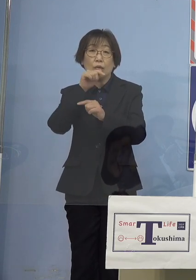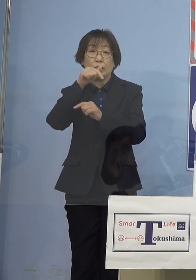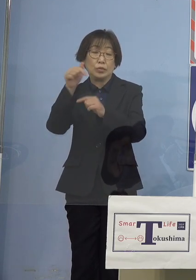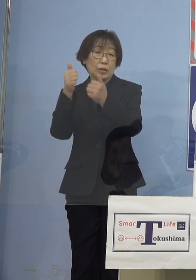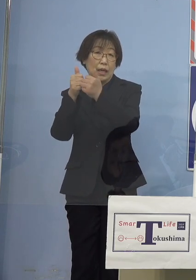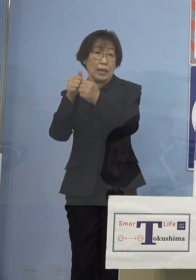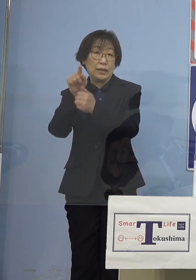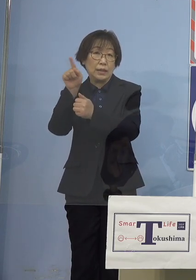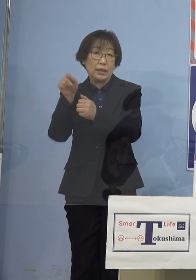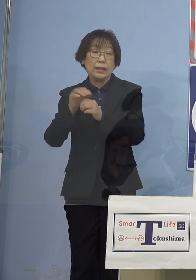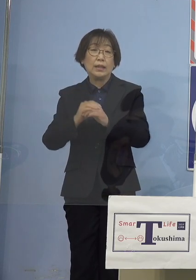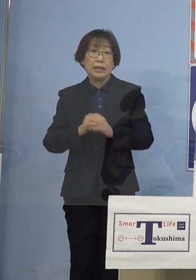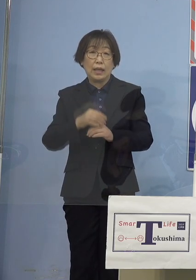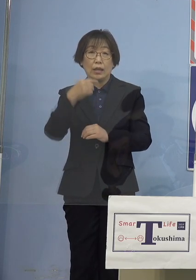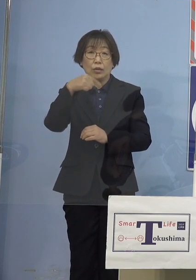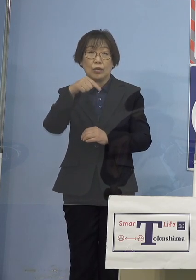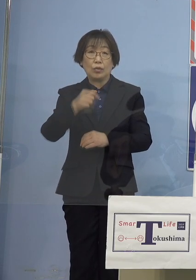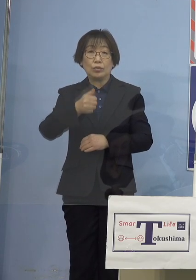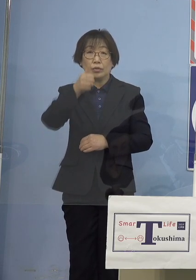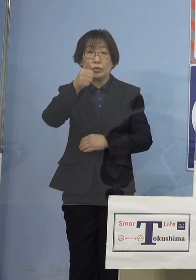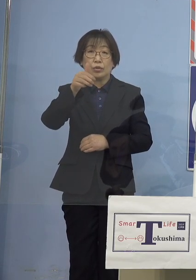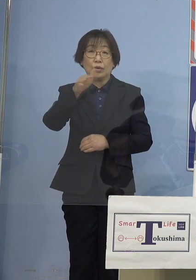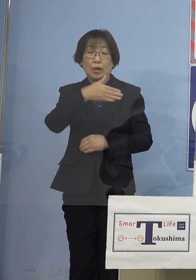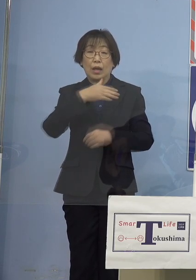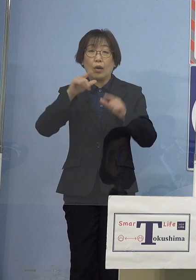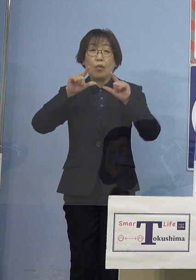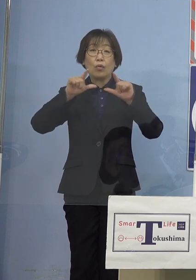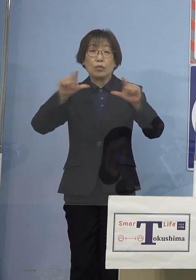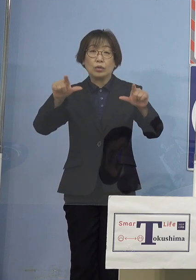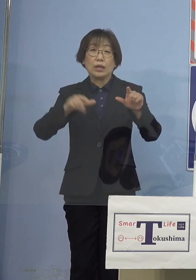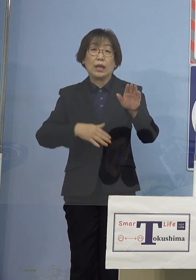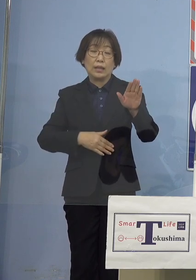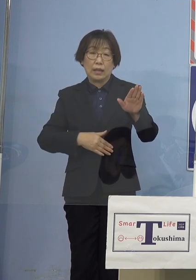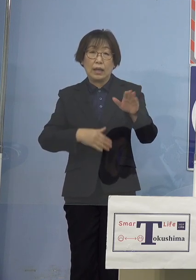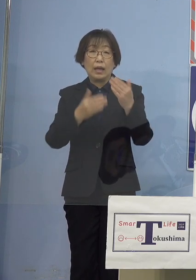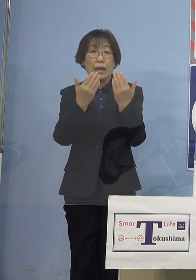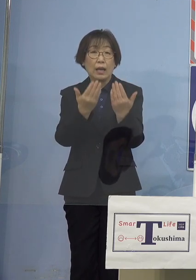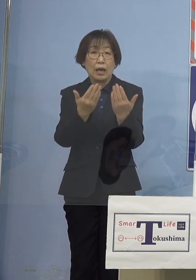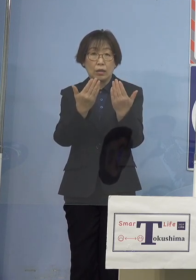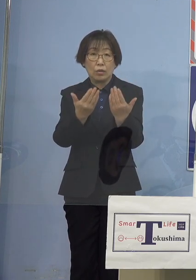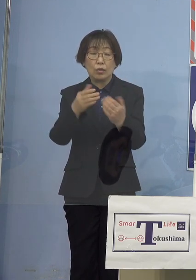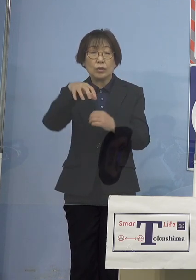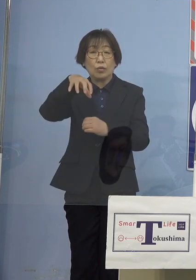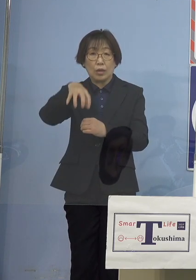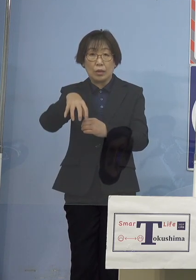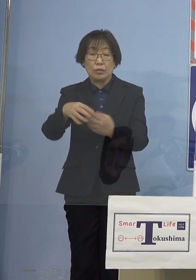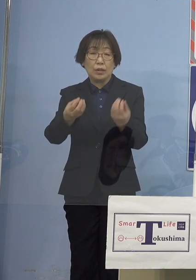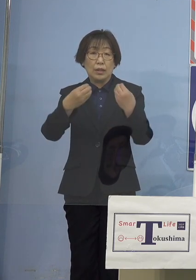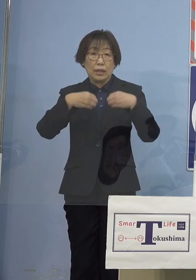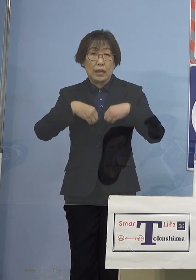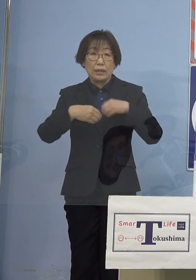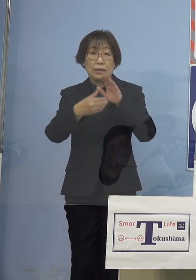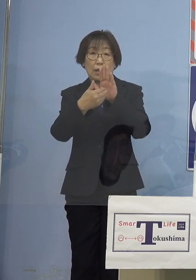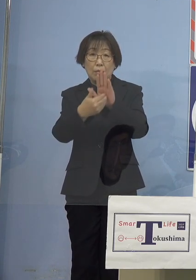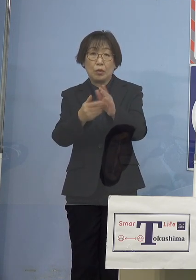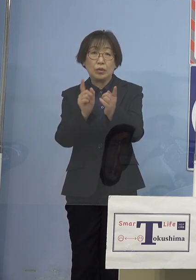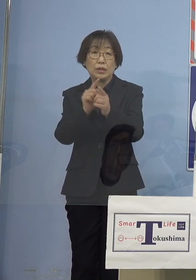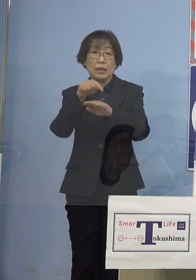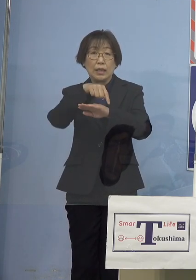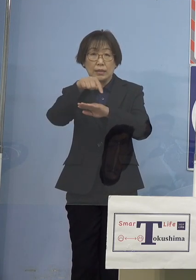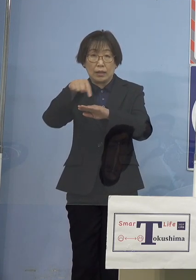教育長の方から報告がありました 学校における感染防止対策についてであります